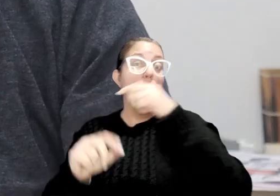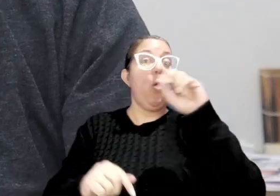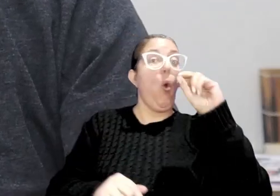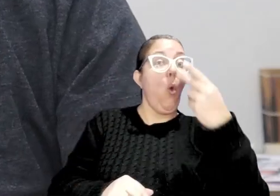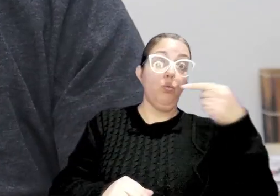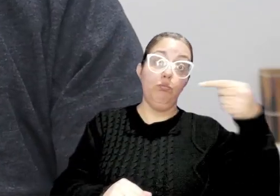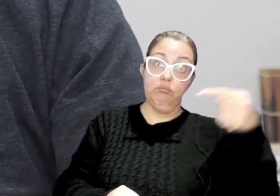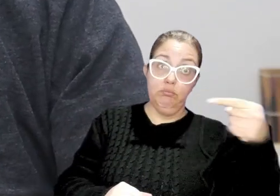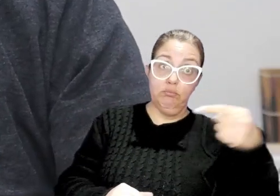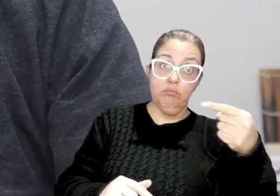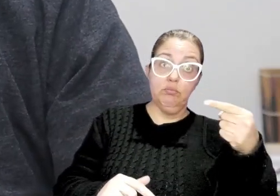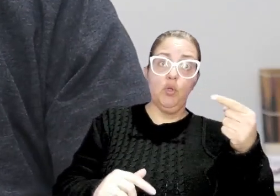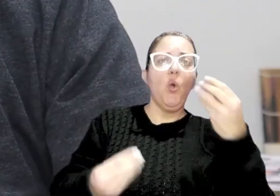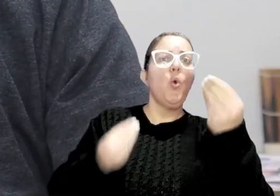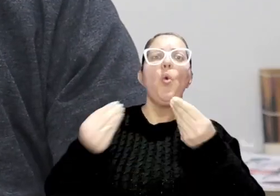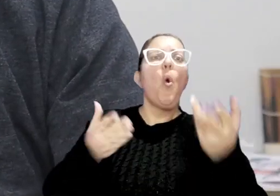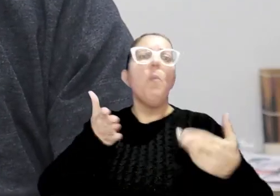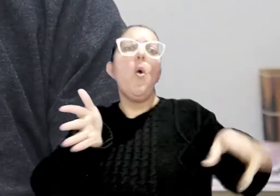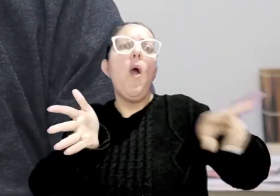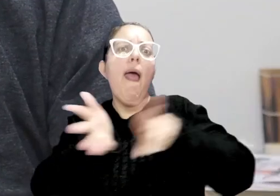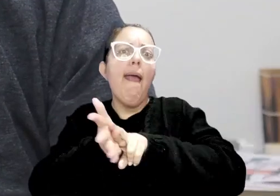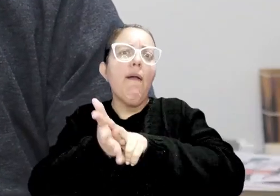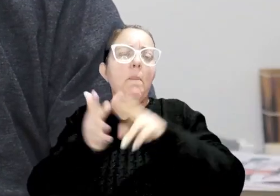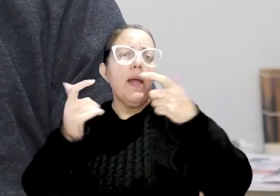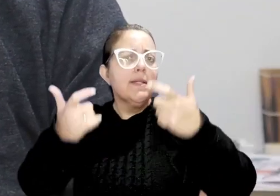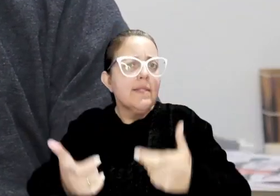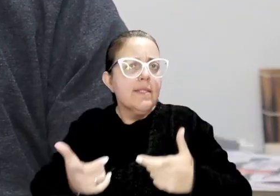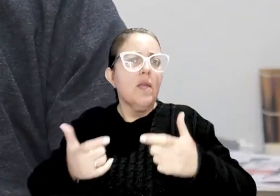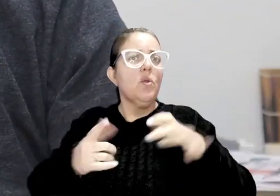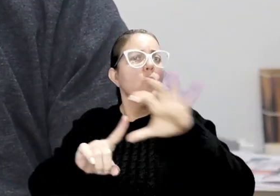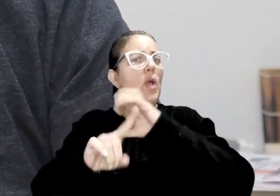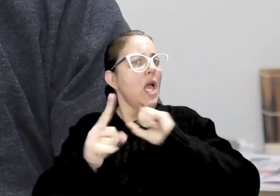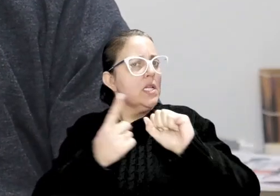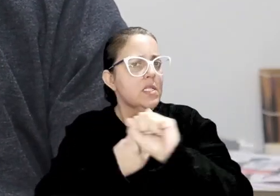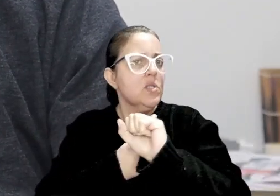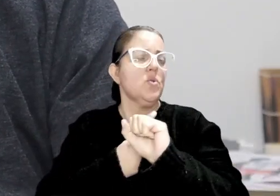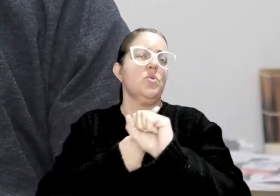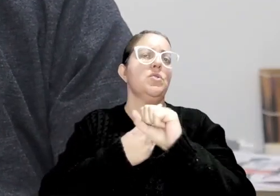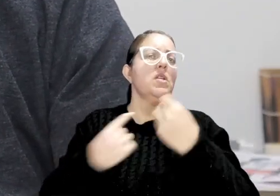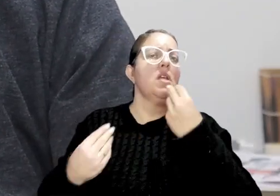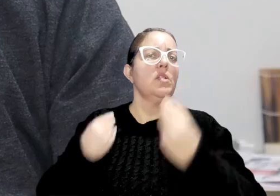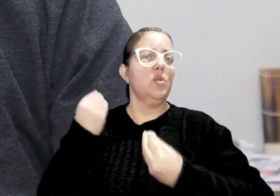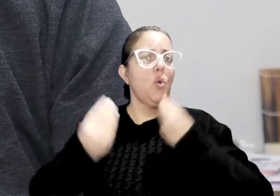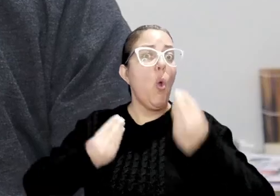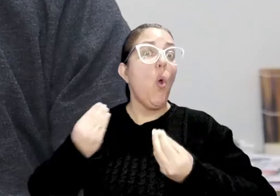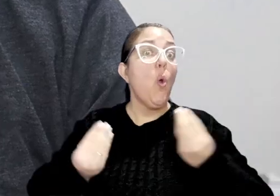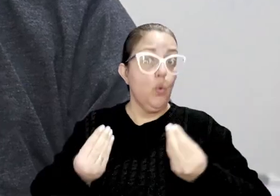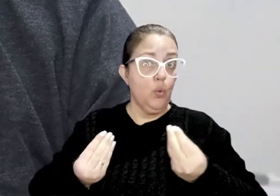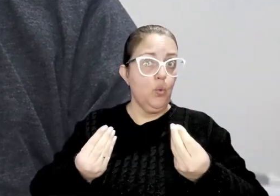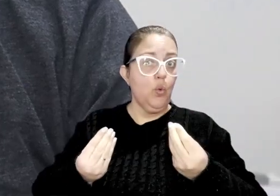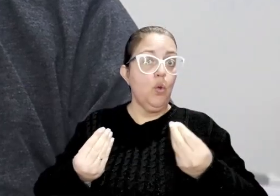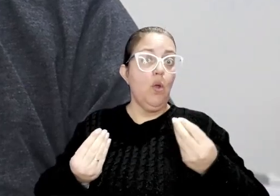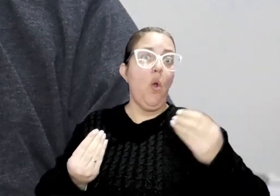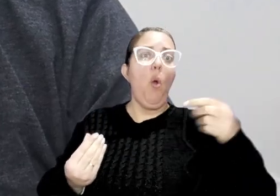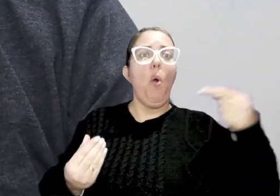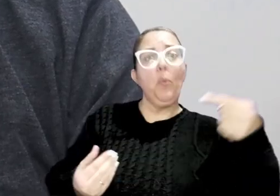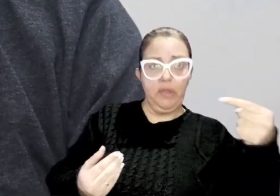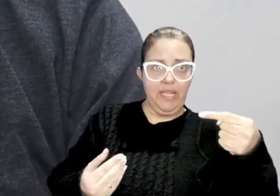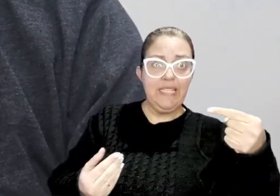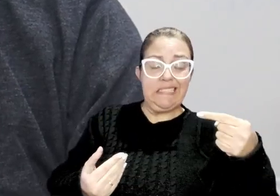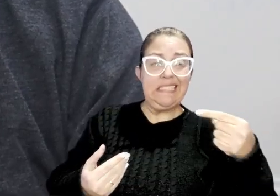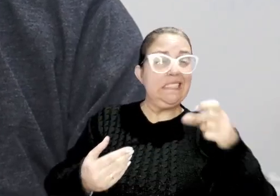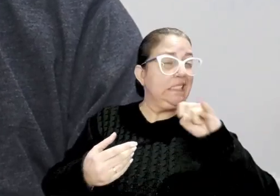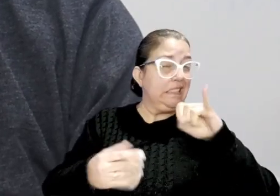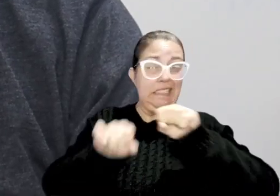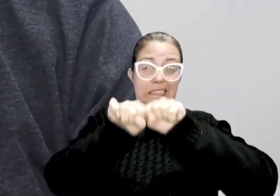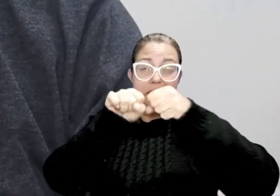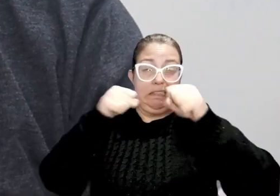uma sociedade ou negativo quando ele realmente destrói em geral é uma avaliação pós Impacto né